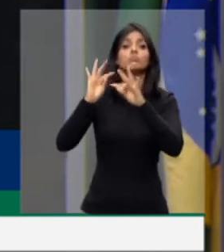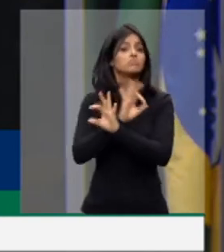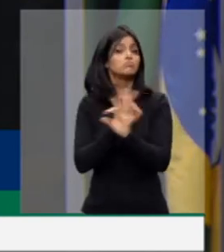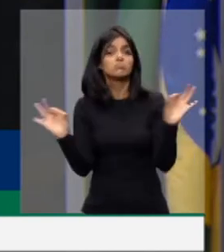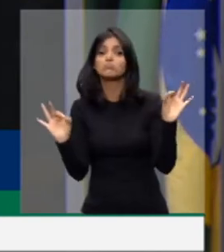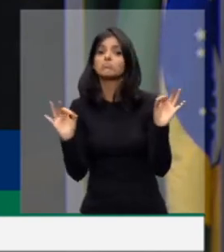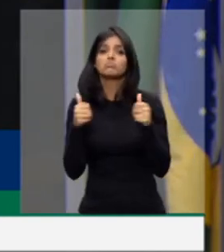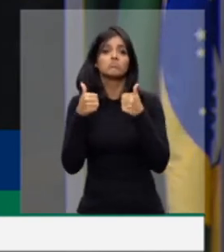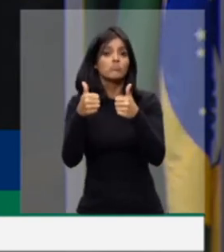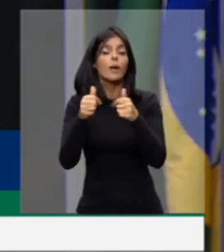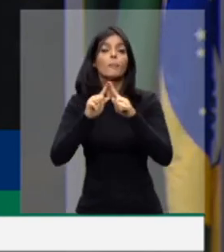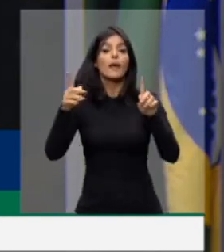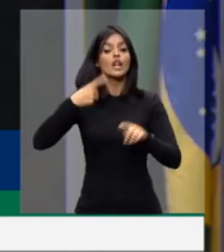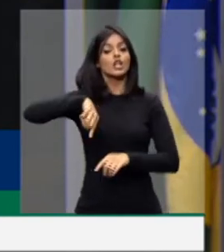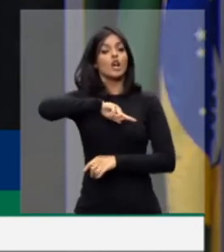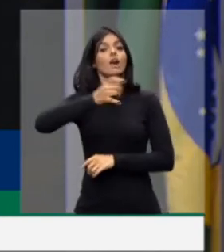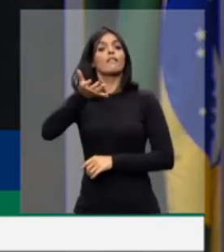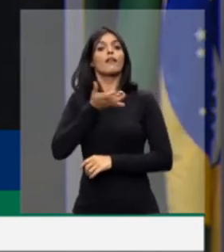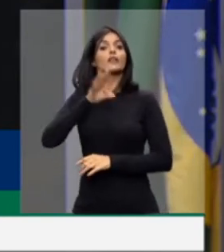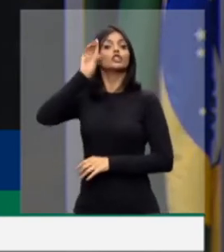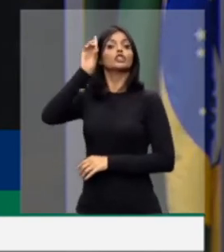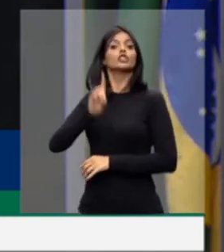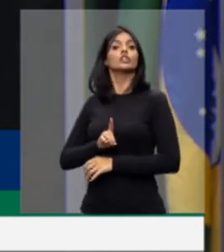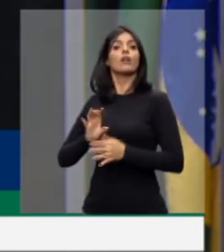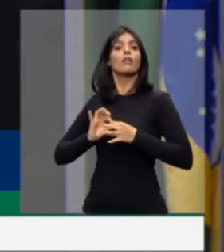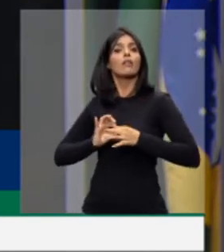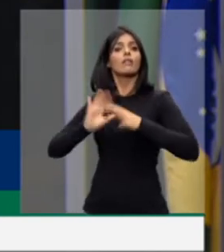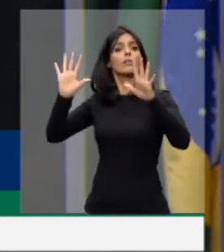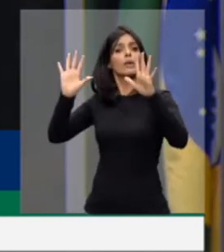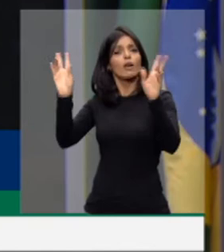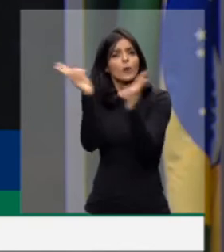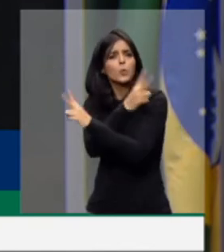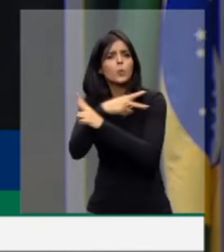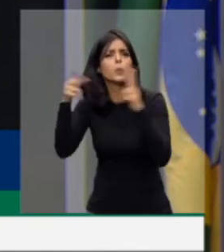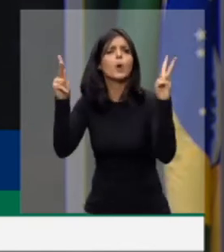FONTES DE ENERGIA, NÓS NÃO TEMOS NADA CONTRA AS OUTRAS TECNOLOGIAS DESENVOLVIDAS, NÓS SÓ QUEREMOS TER O